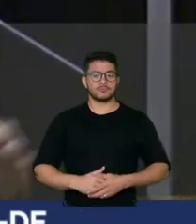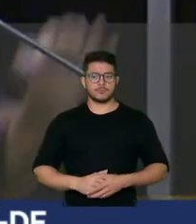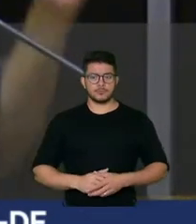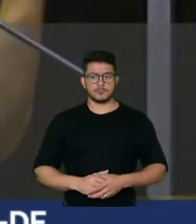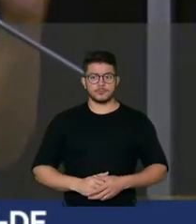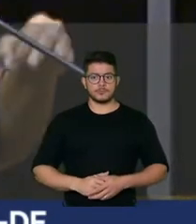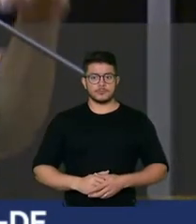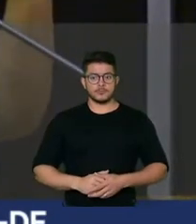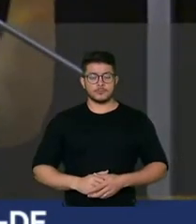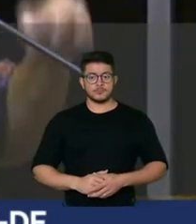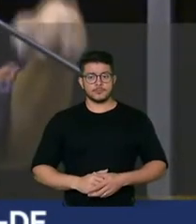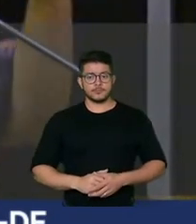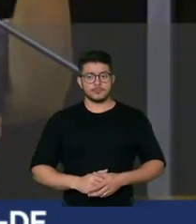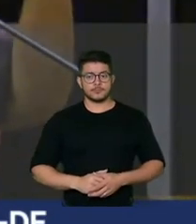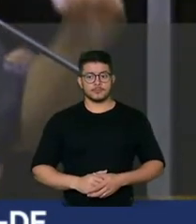PAÍS RESISTIR A TANTAS